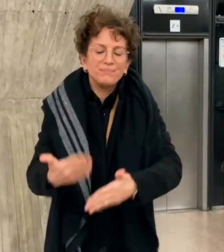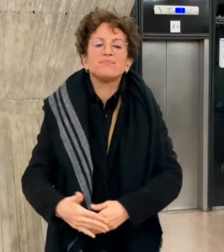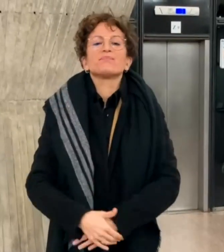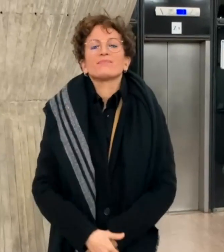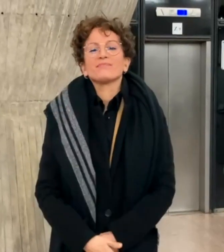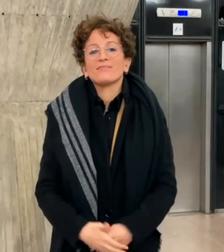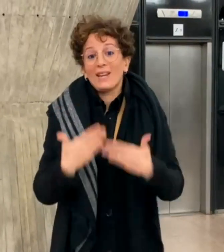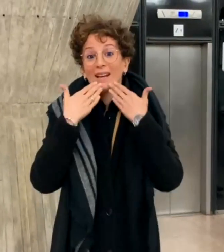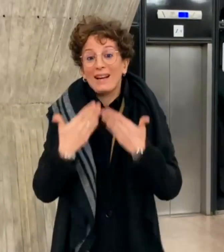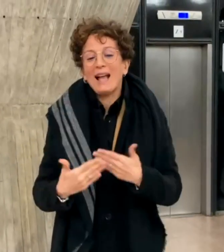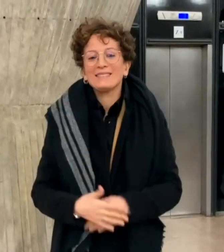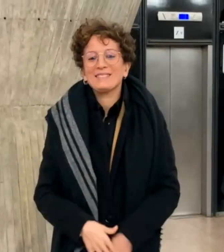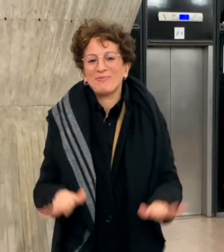Grazie, ciao.